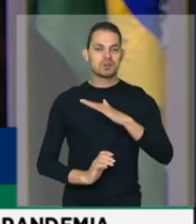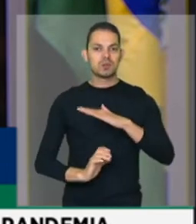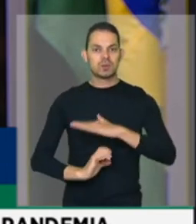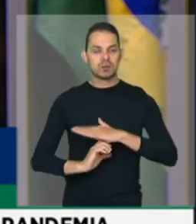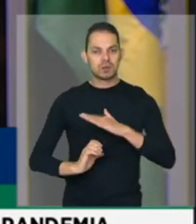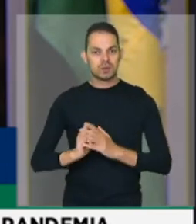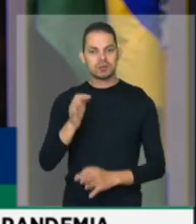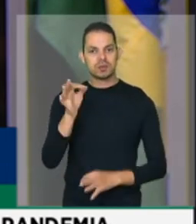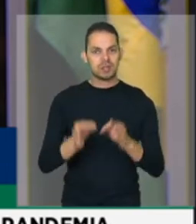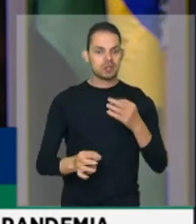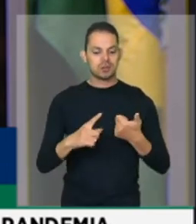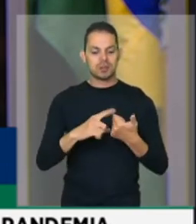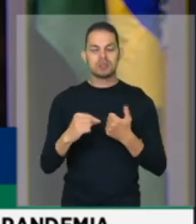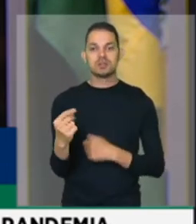2 ° DESTA LEI, E QUE SE REFERIDA APENAS É